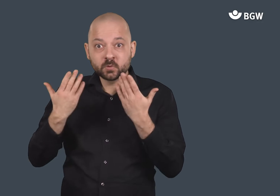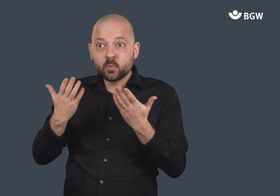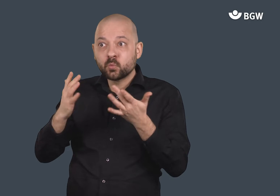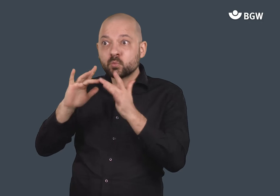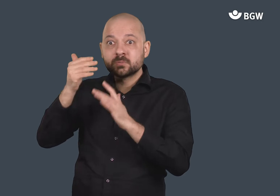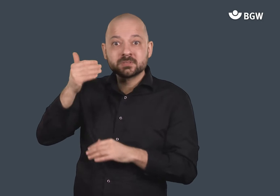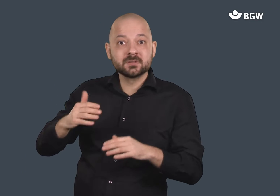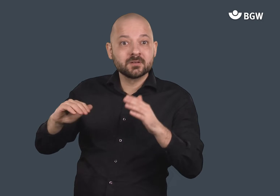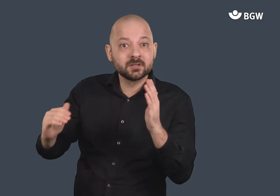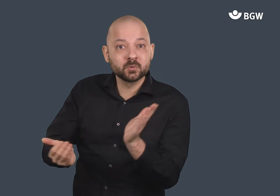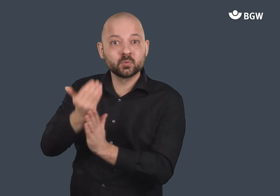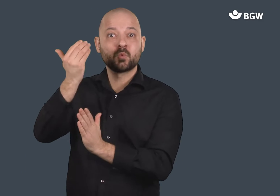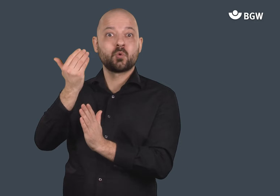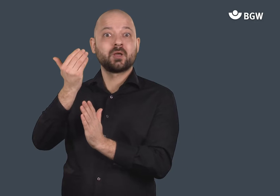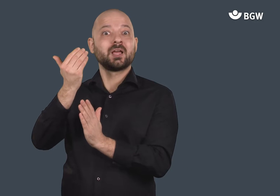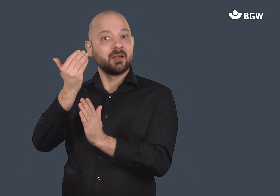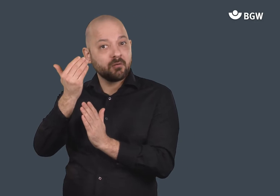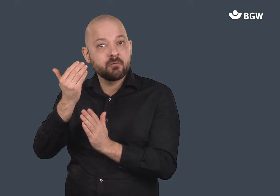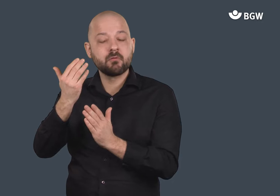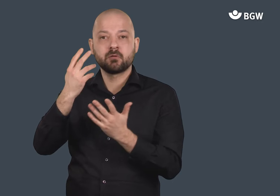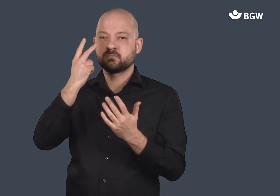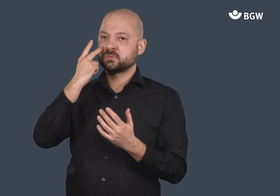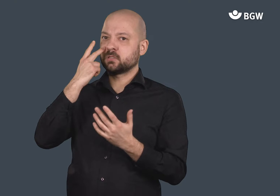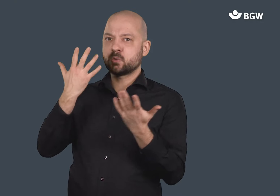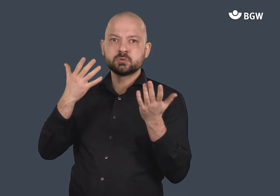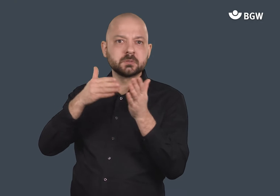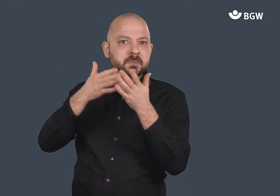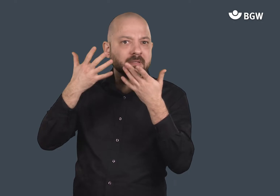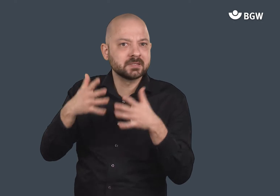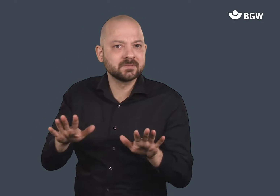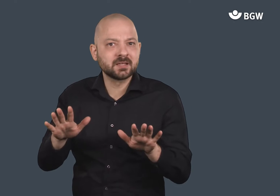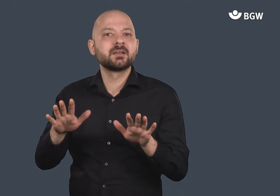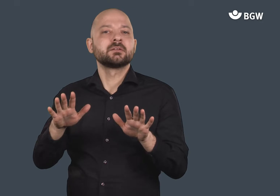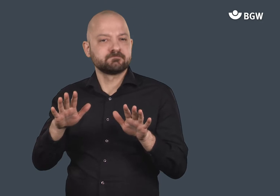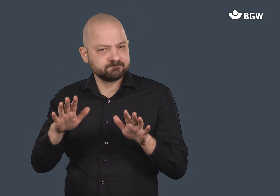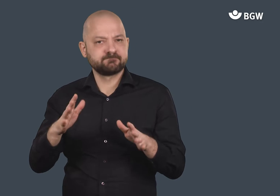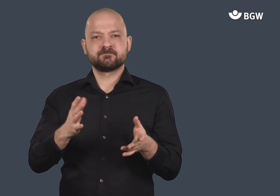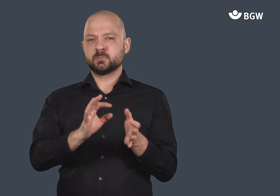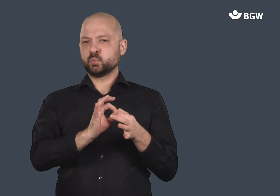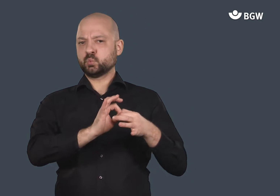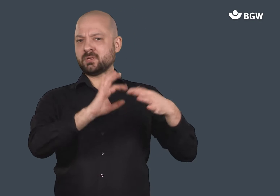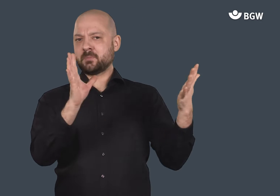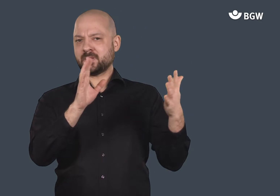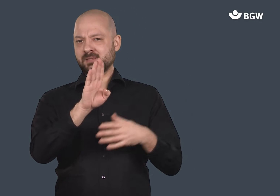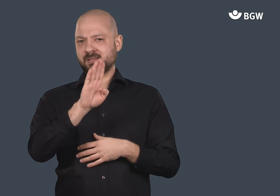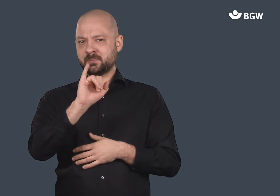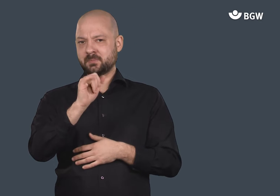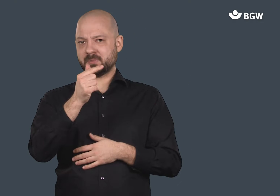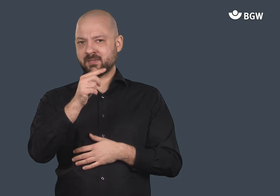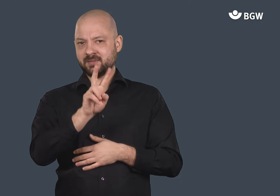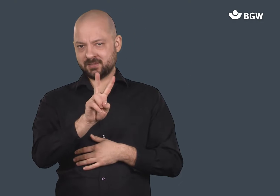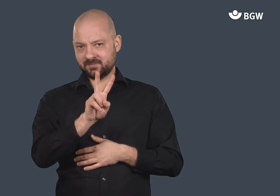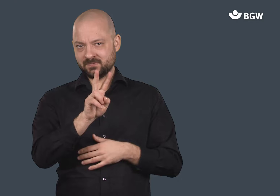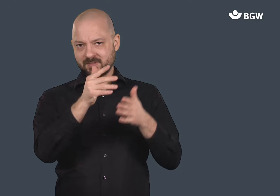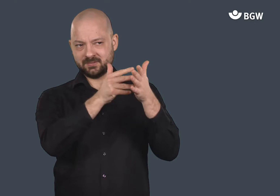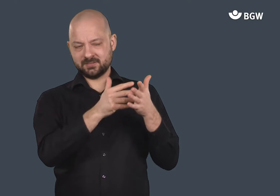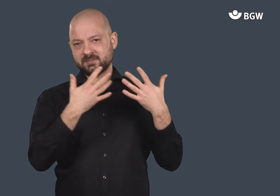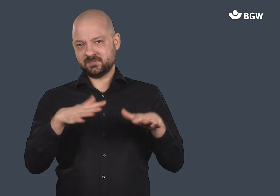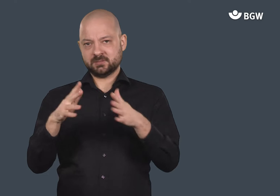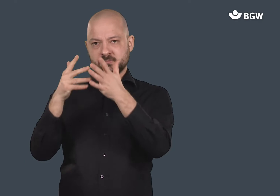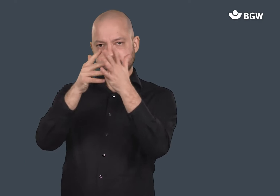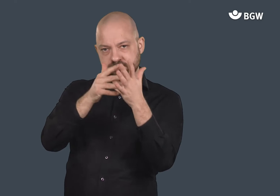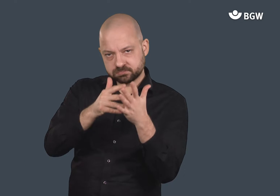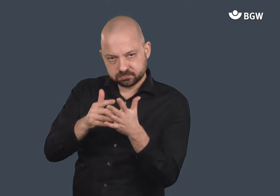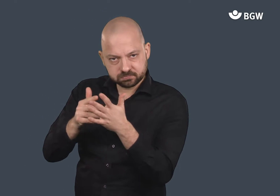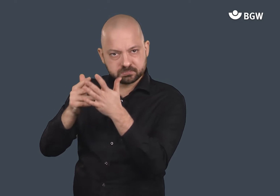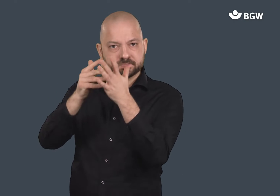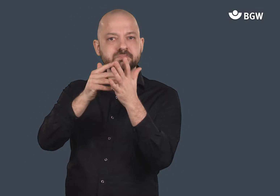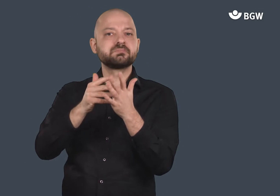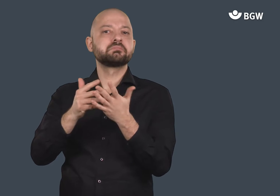Für die neue Website wird ein unabhängiger BITV-Test durchgeführt